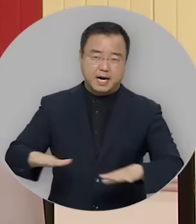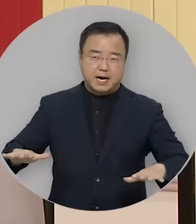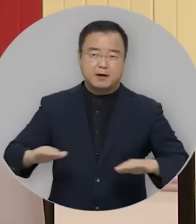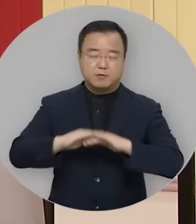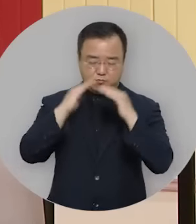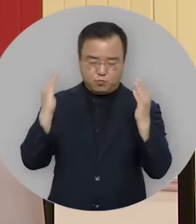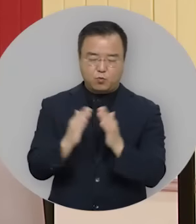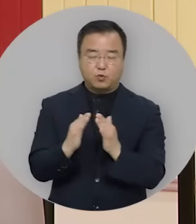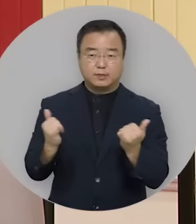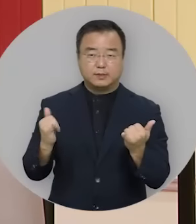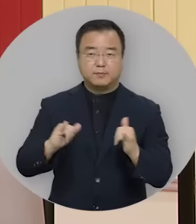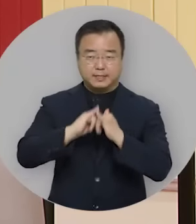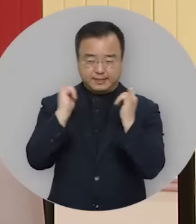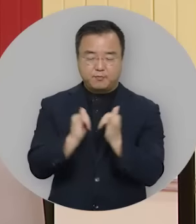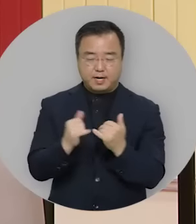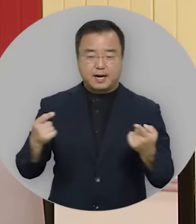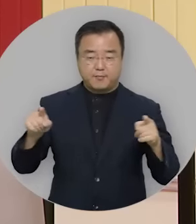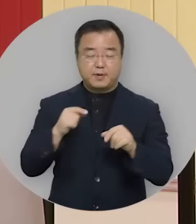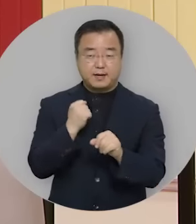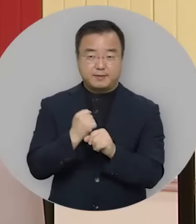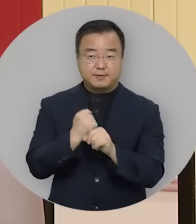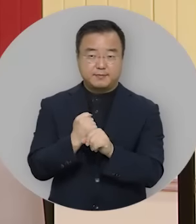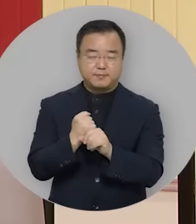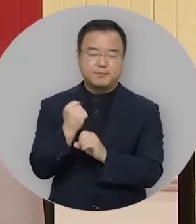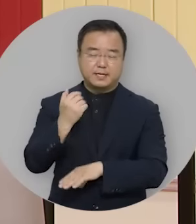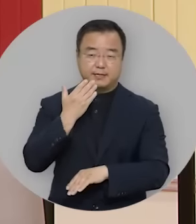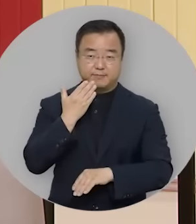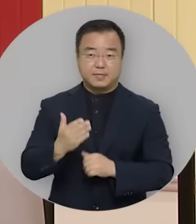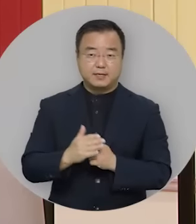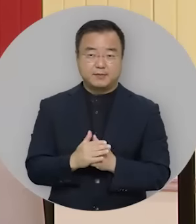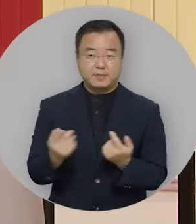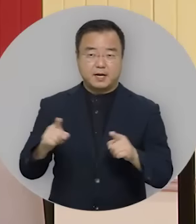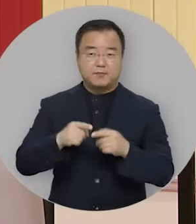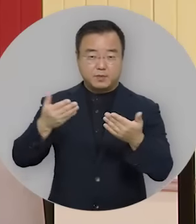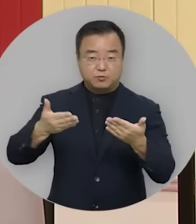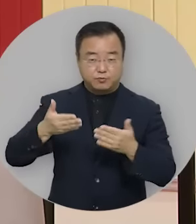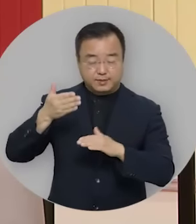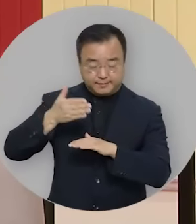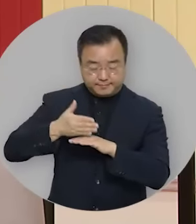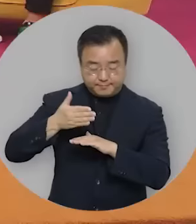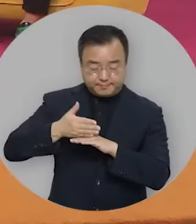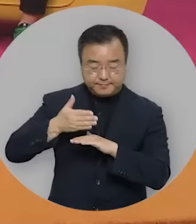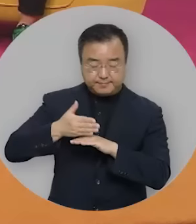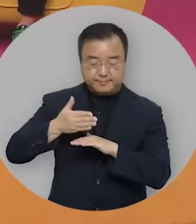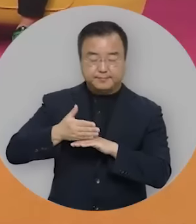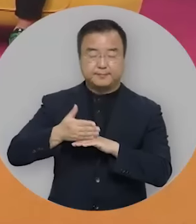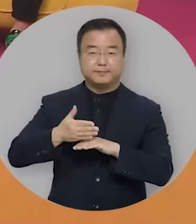모두가 함께하는 사회를 만드는 밑거름이 될 것입니다. 함께해 주셔서 고맙습니다.